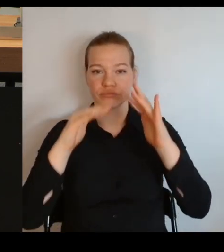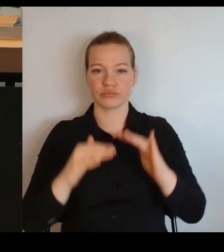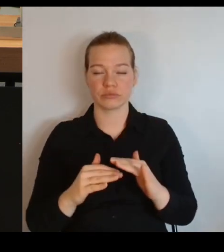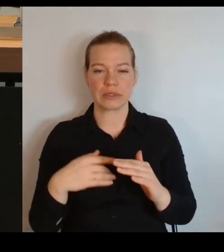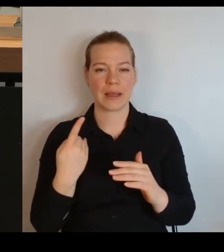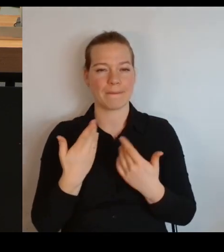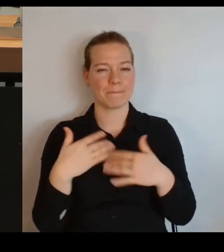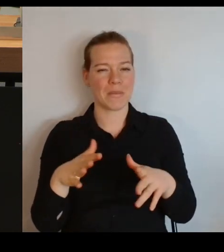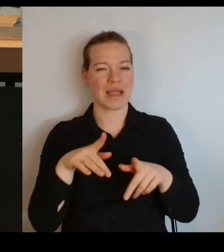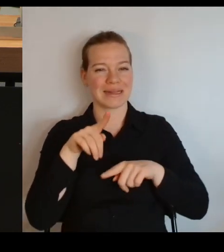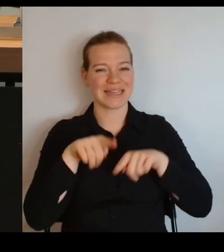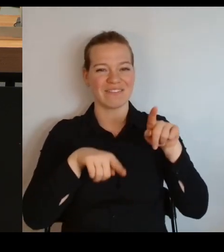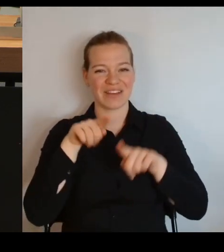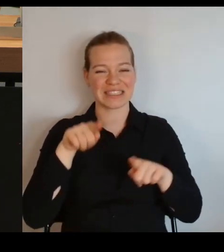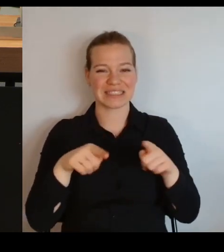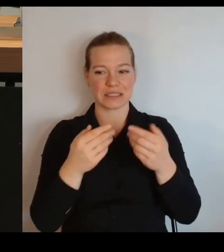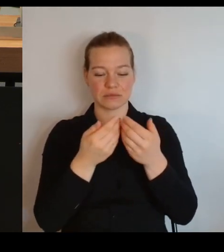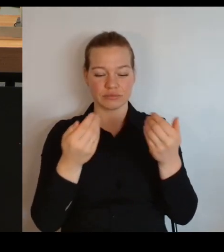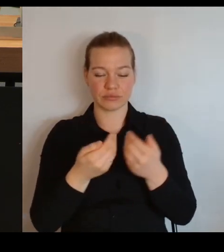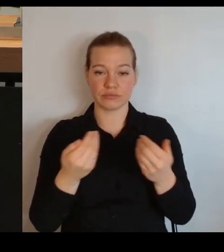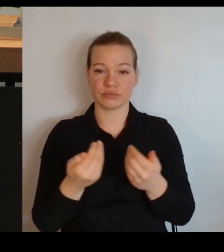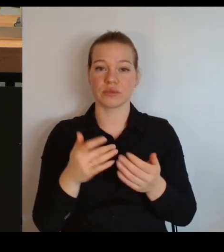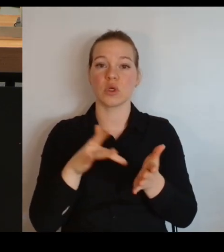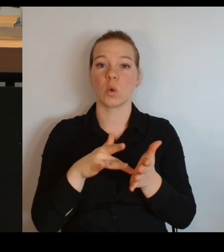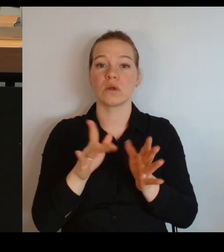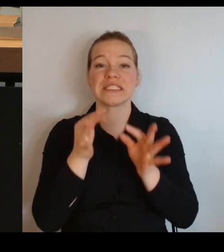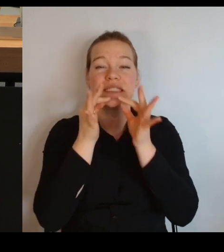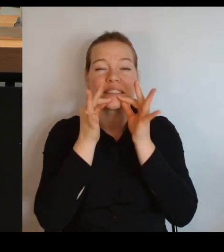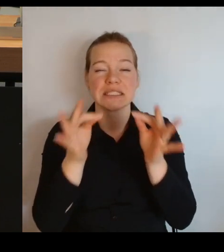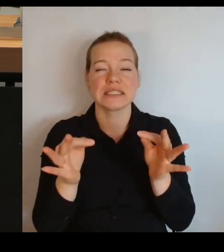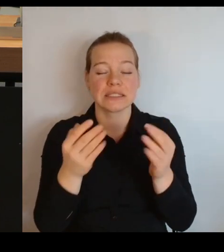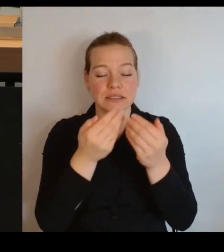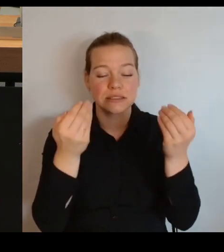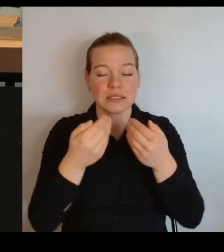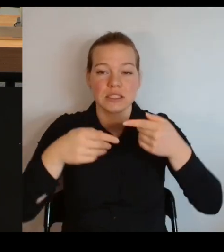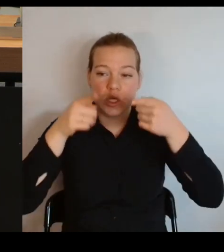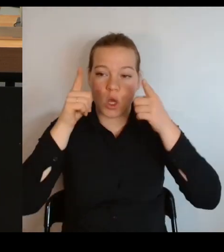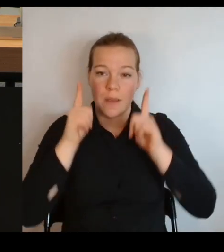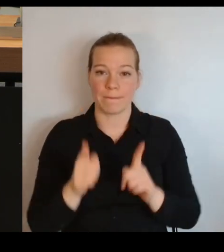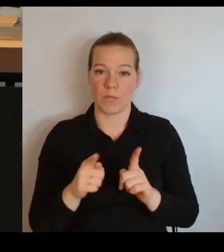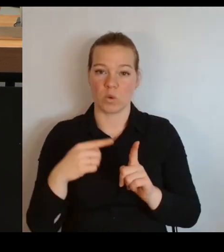Und Sie haben jetzt hier einen Antrag vorgelegt, einen Prüfantrag, der